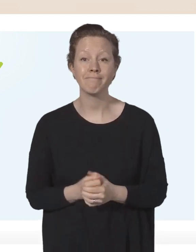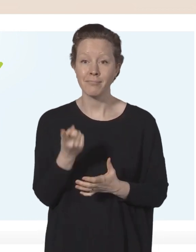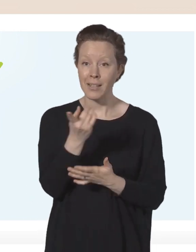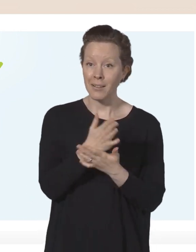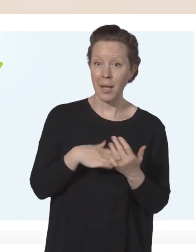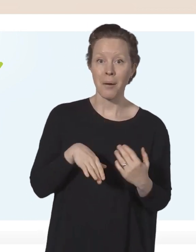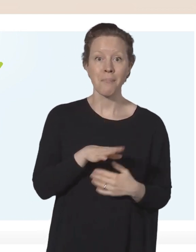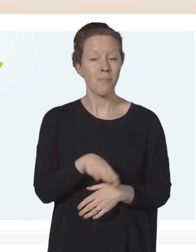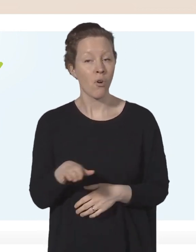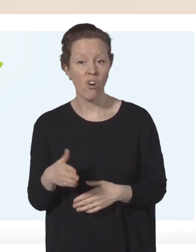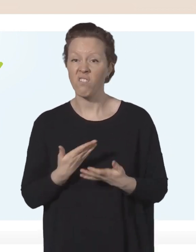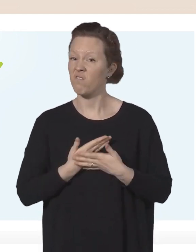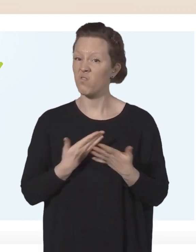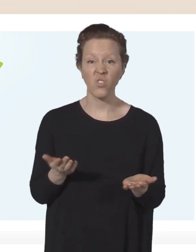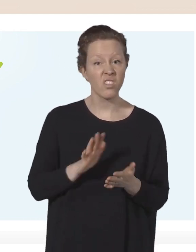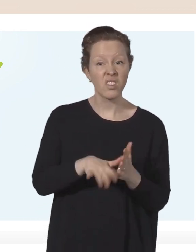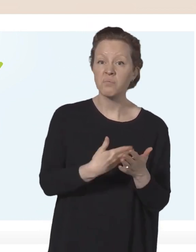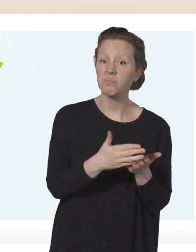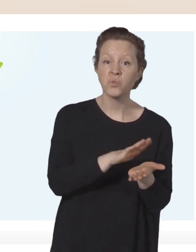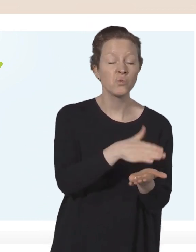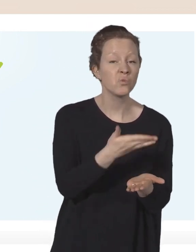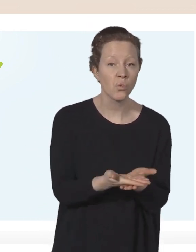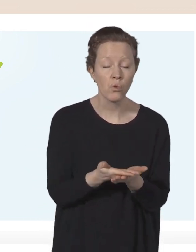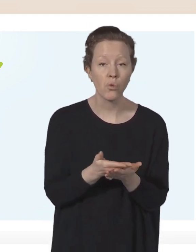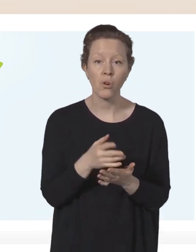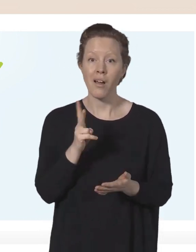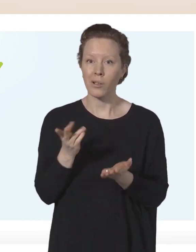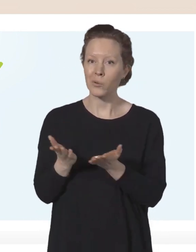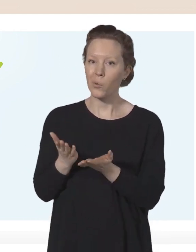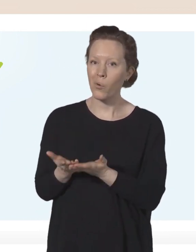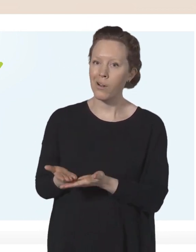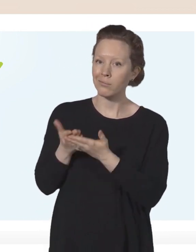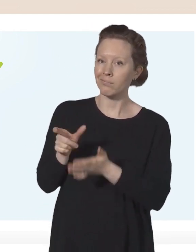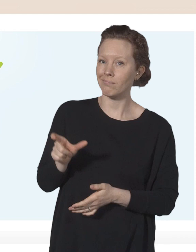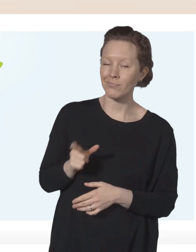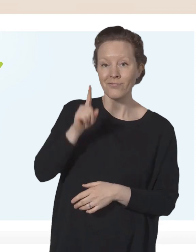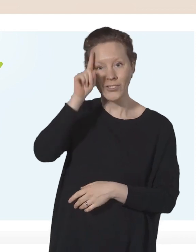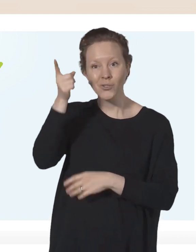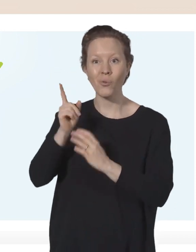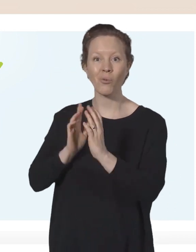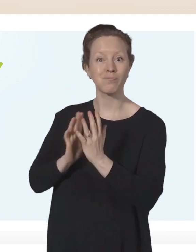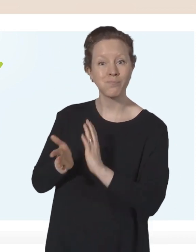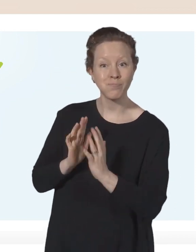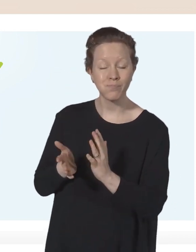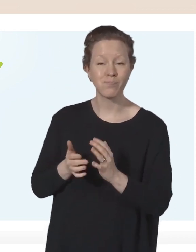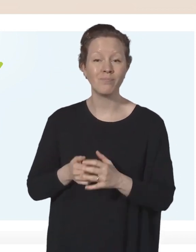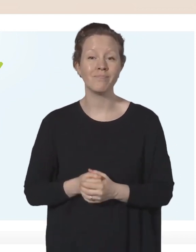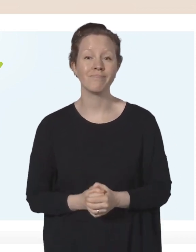och en del av barnen får inte ens en teckenspråkstolk - eller ett teckenspråkigt skolgångsbiträde.